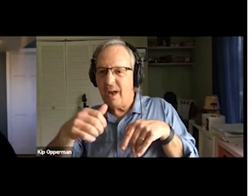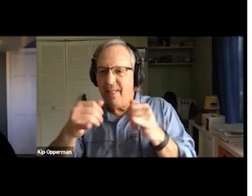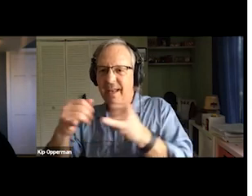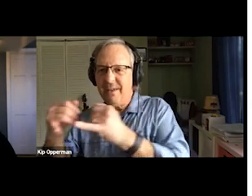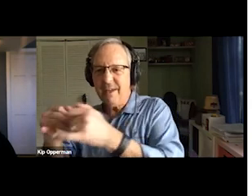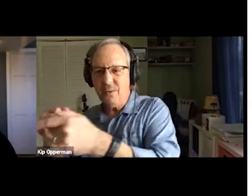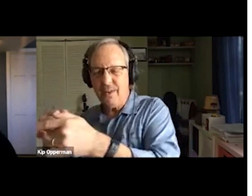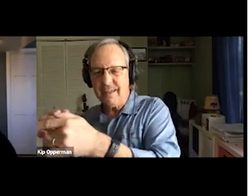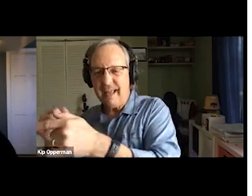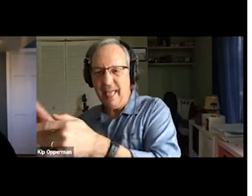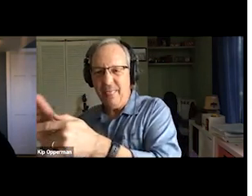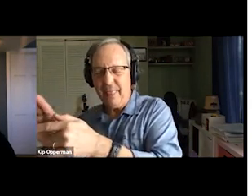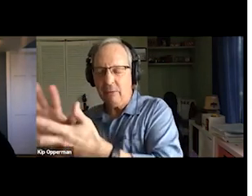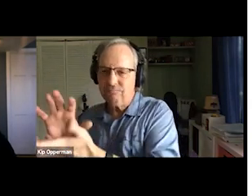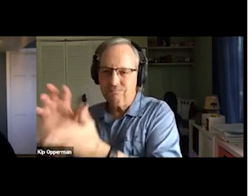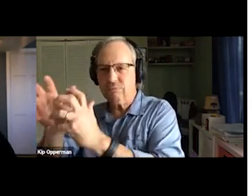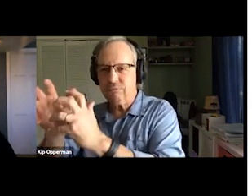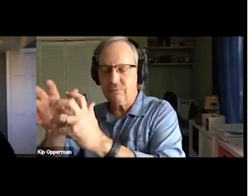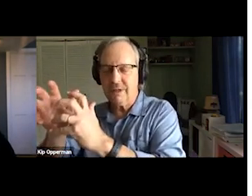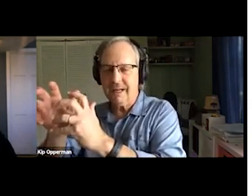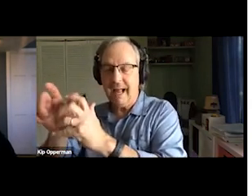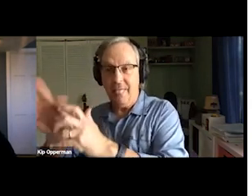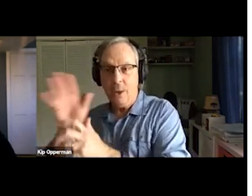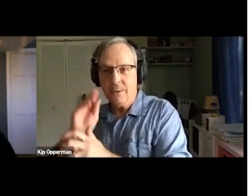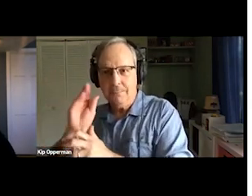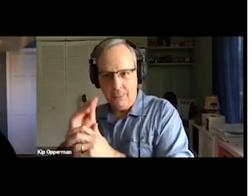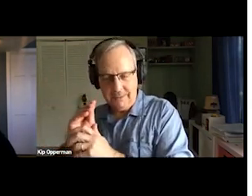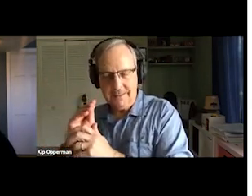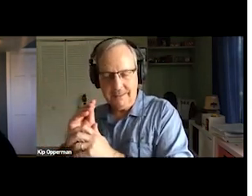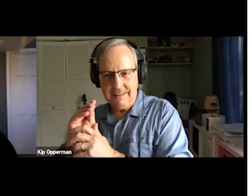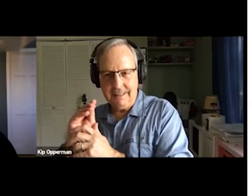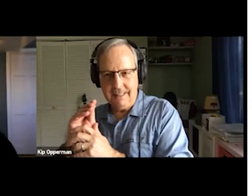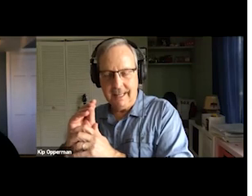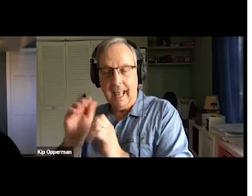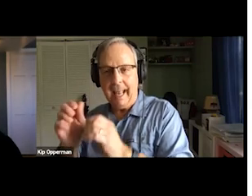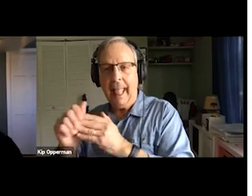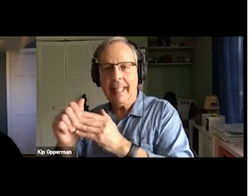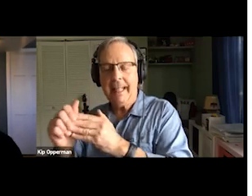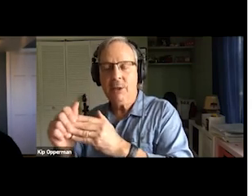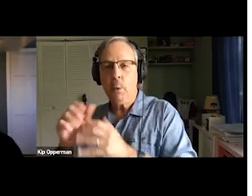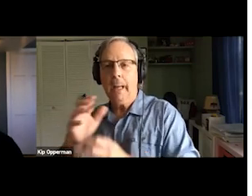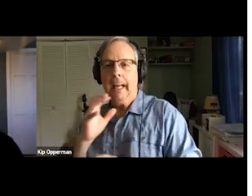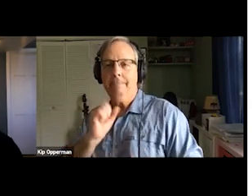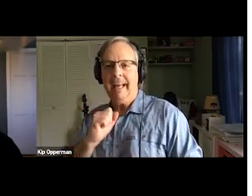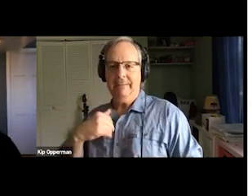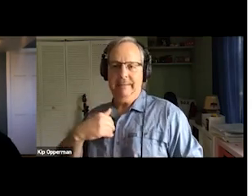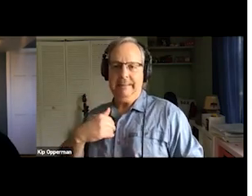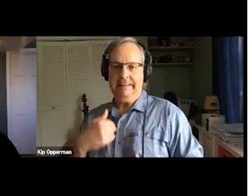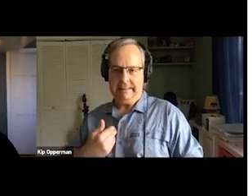por su traumatismo, por sus experiencias adversas, que ciertamente pueden conducir a la fatiga por compasión. Y es realmente eso de nuevo,